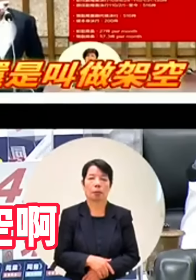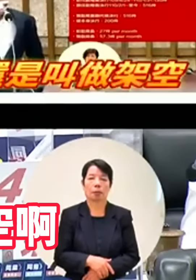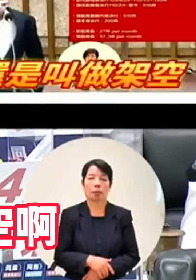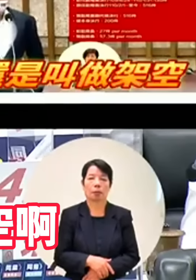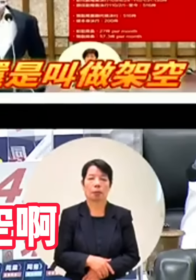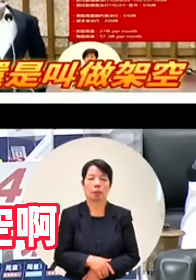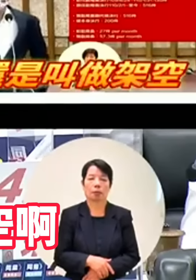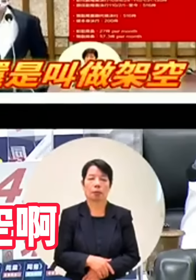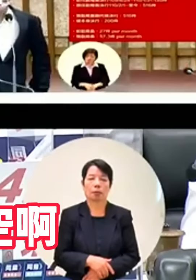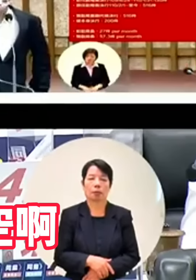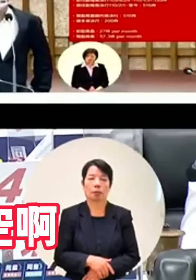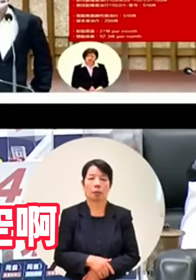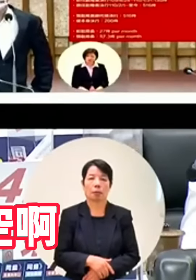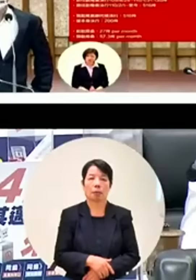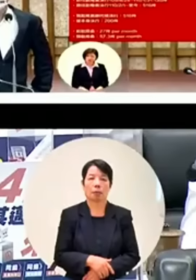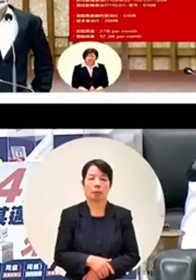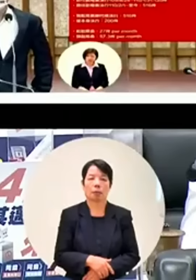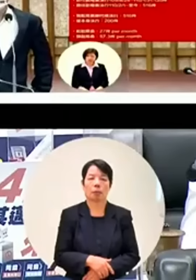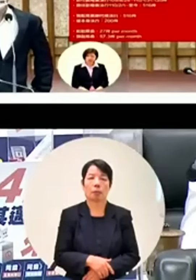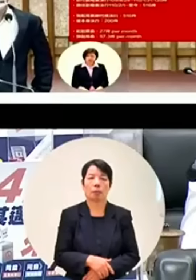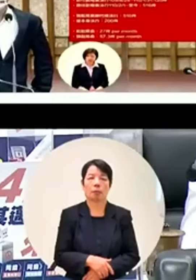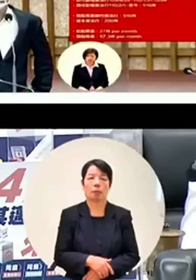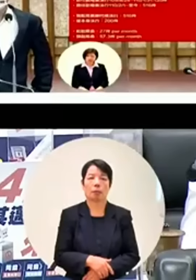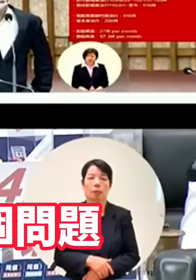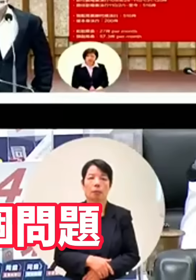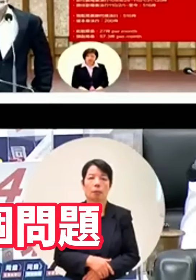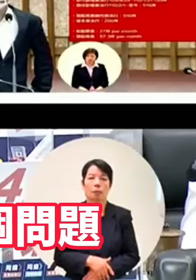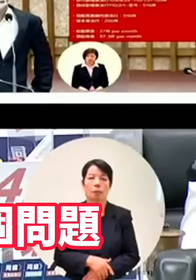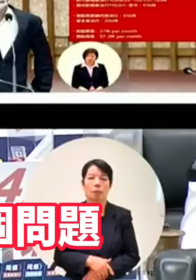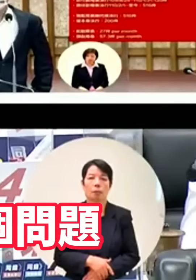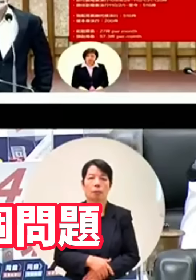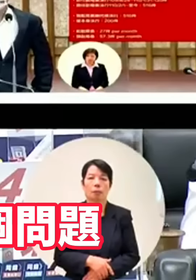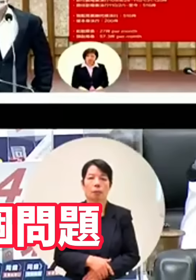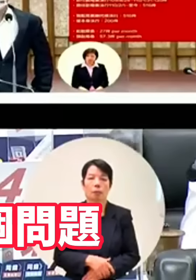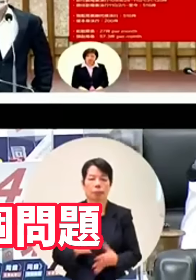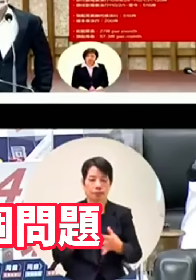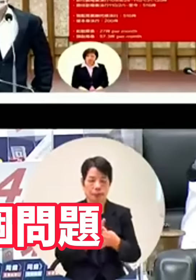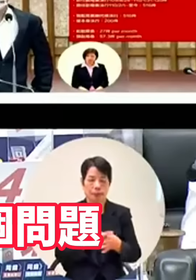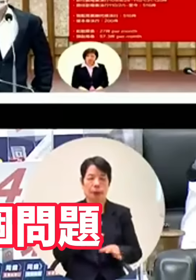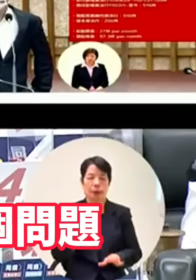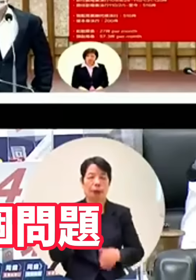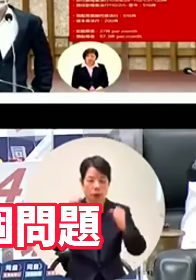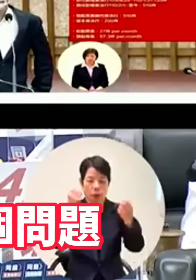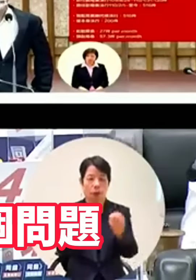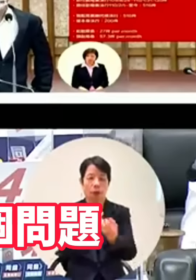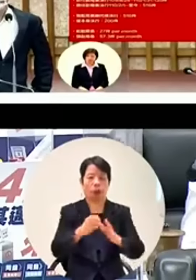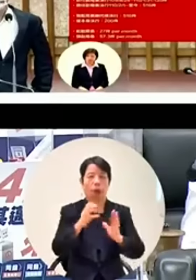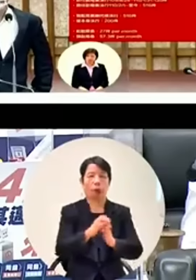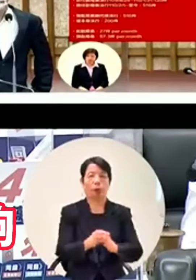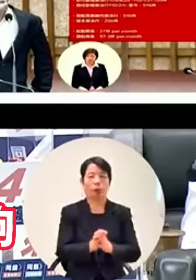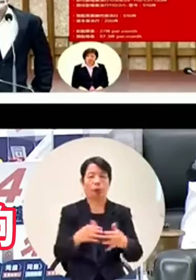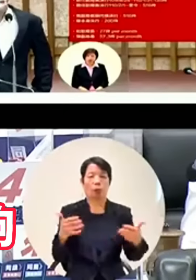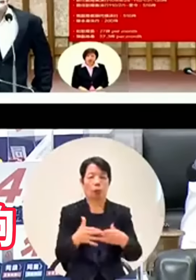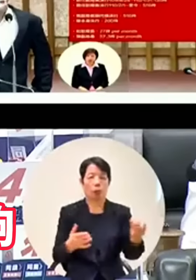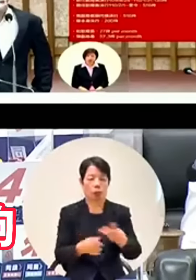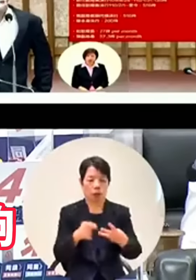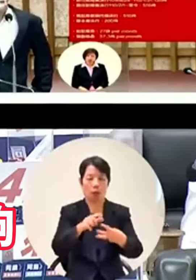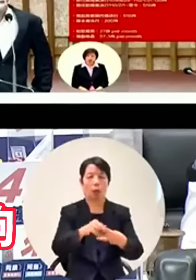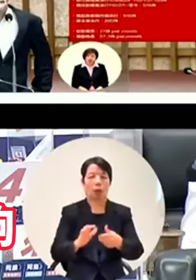還是叫做架空啊 所以運發局三個問題 領導力不夠